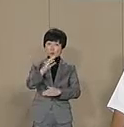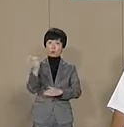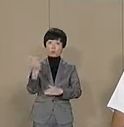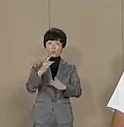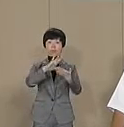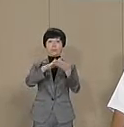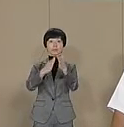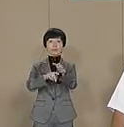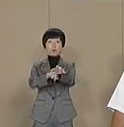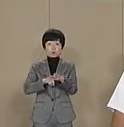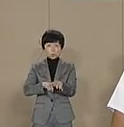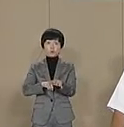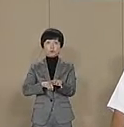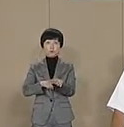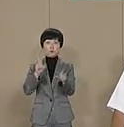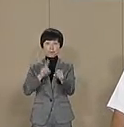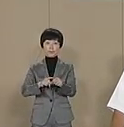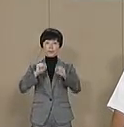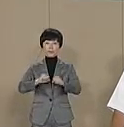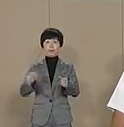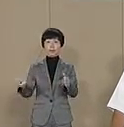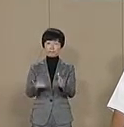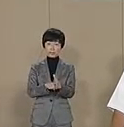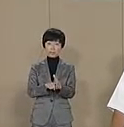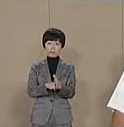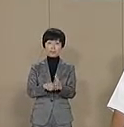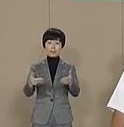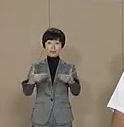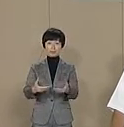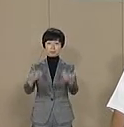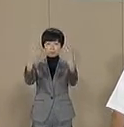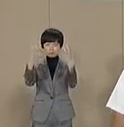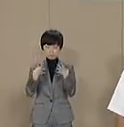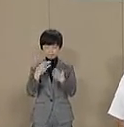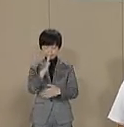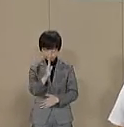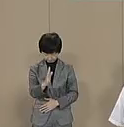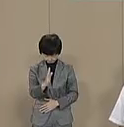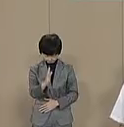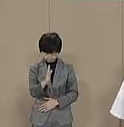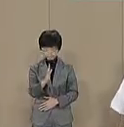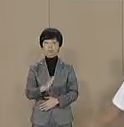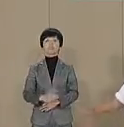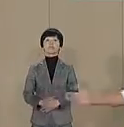郷土を広げてまいりました ぜひ この仕事 やらせてください